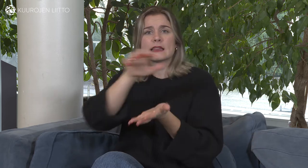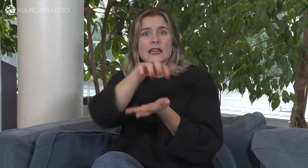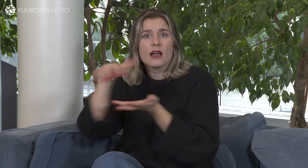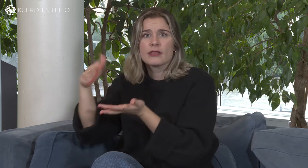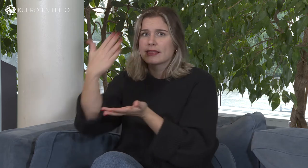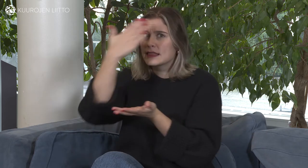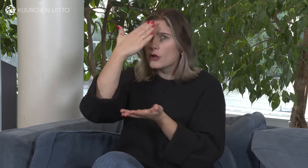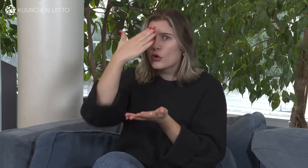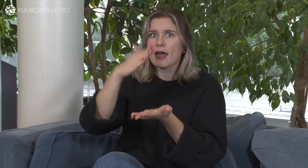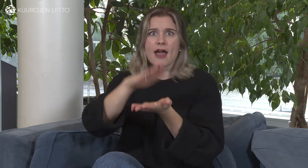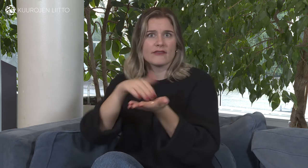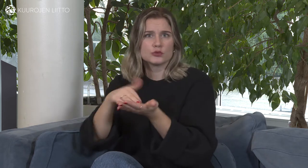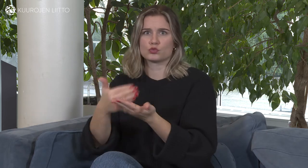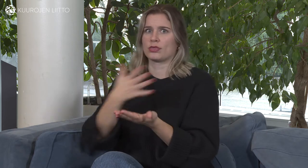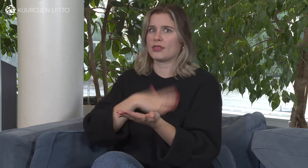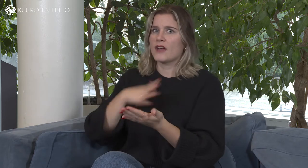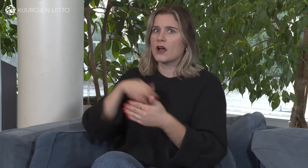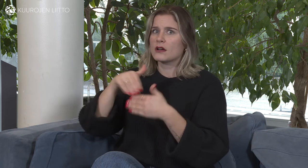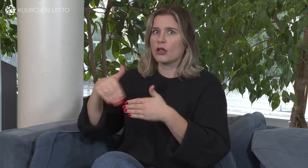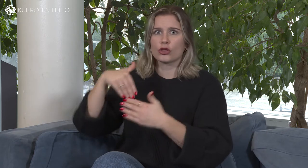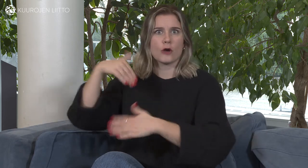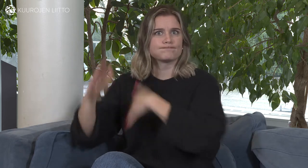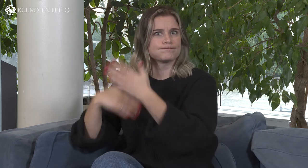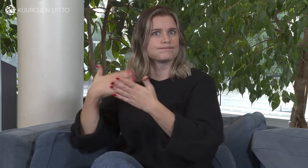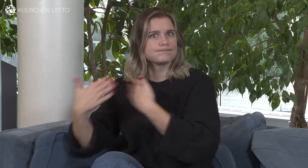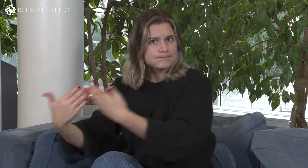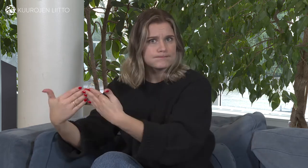keräämässä tietoa ja evästyksiä prosessin jatkoa varten.